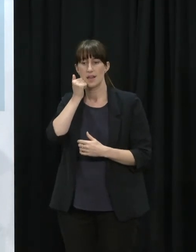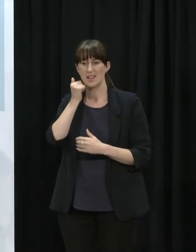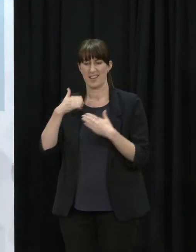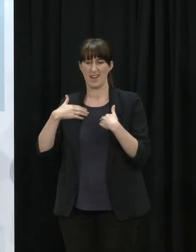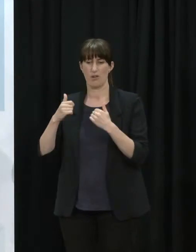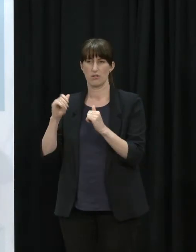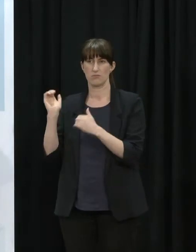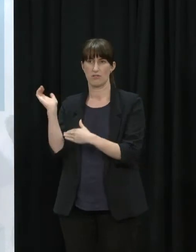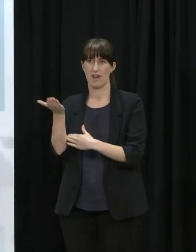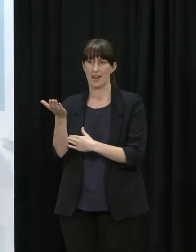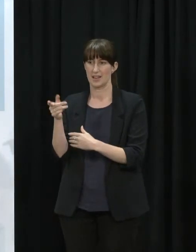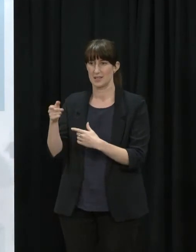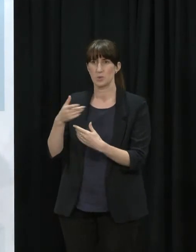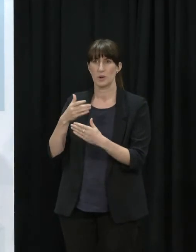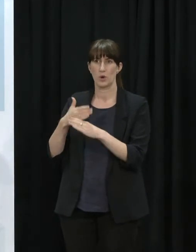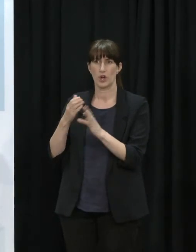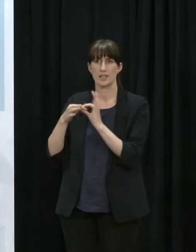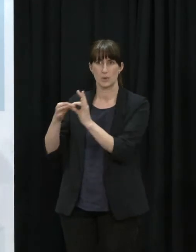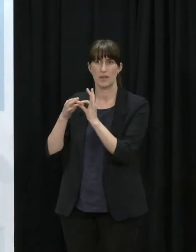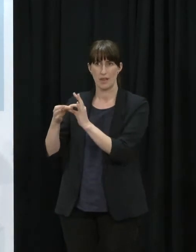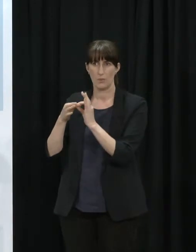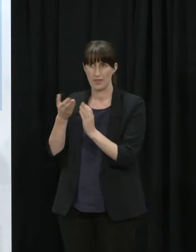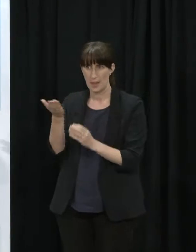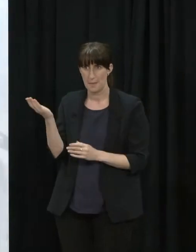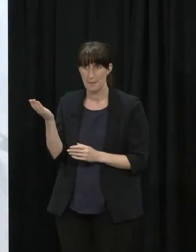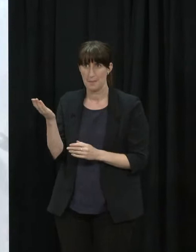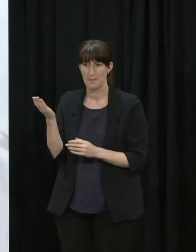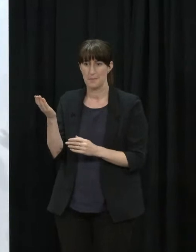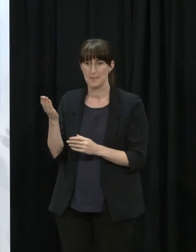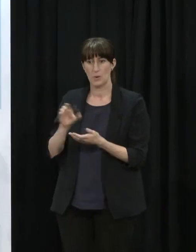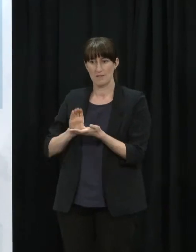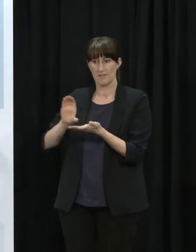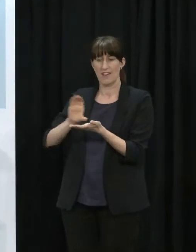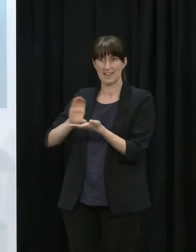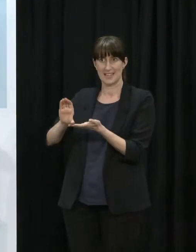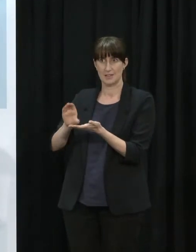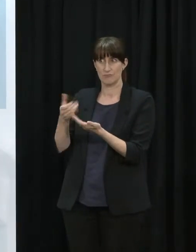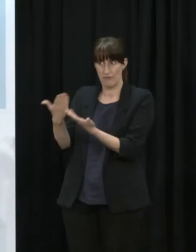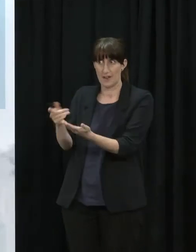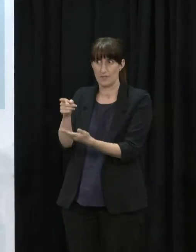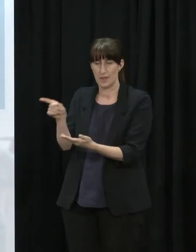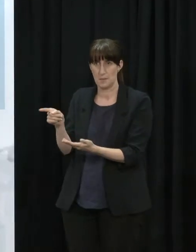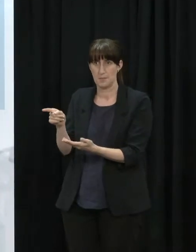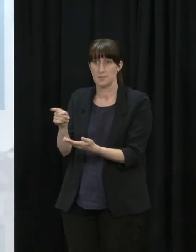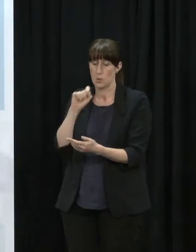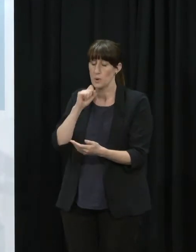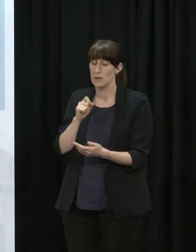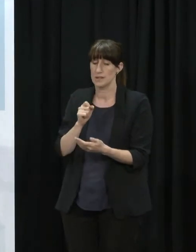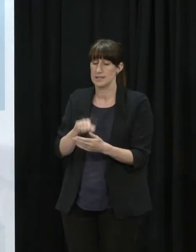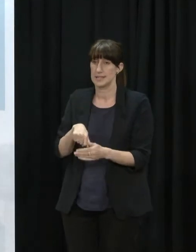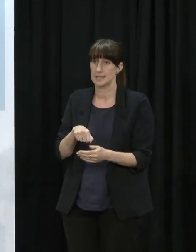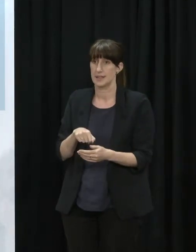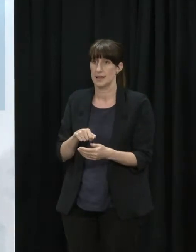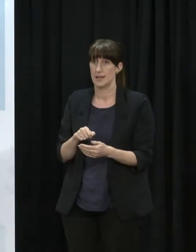rereke nga karere e arohia ana